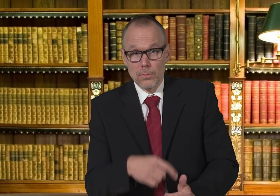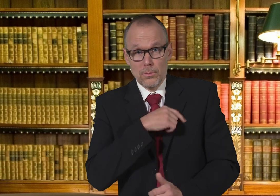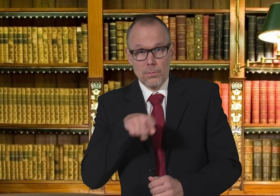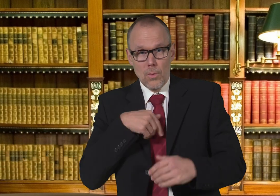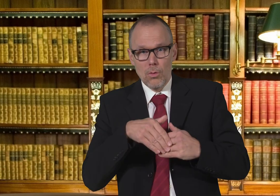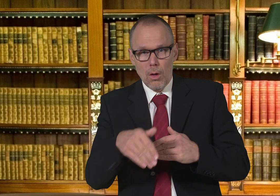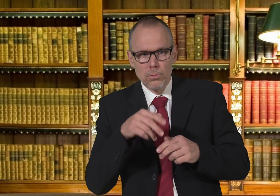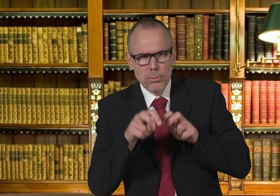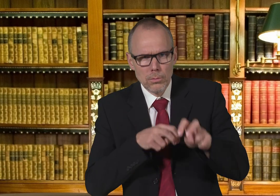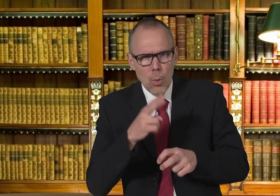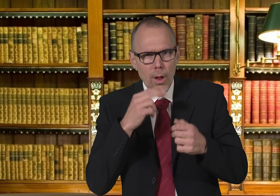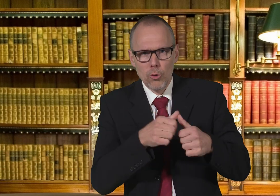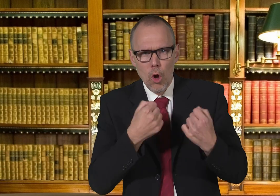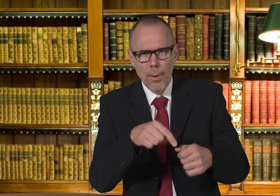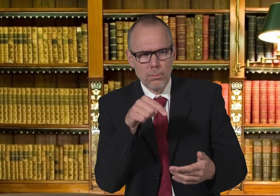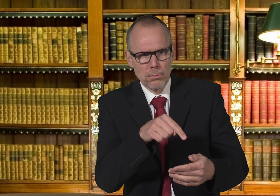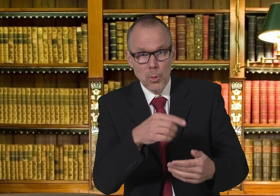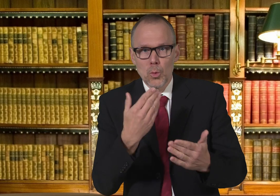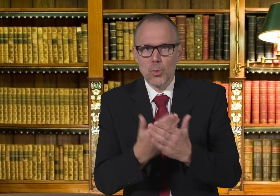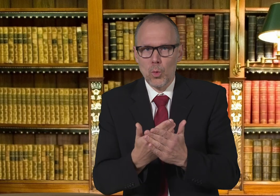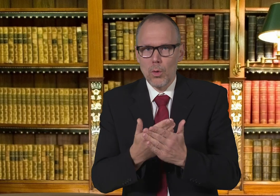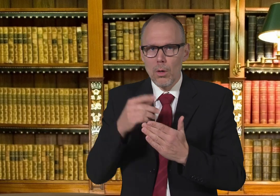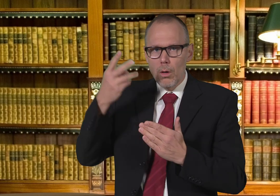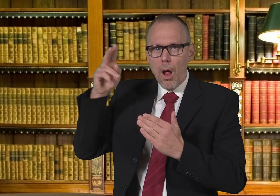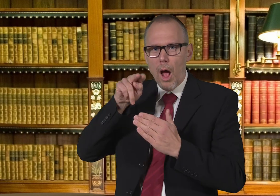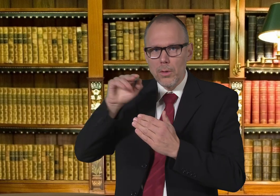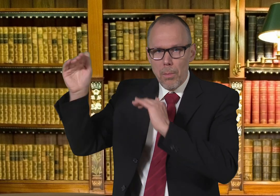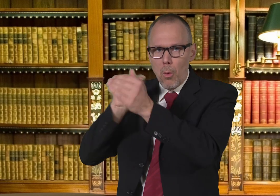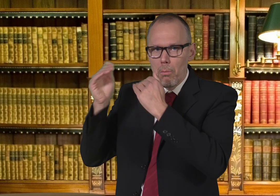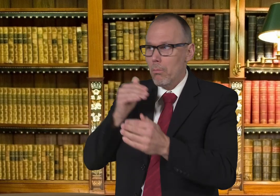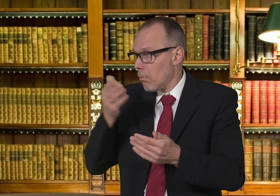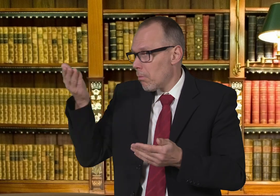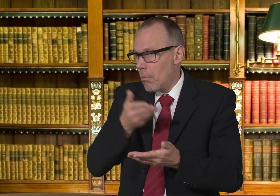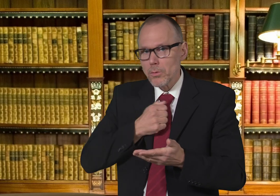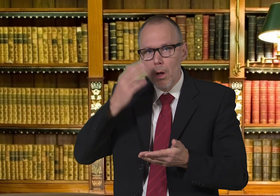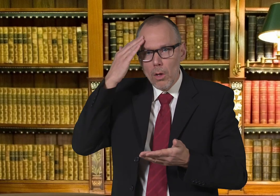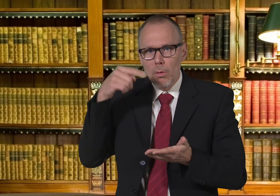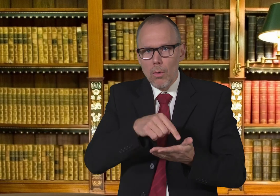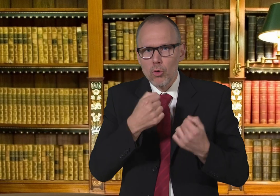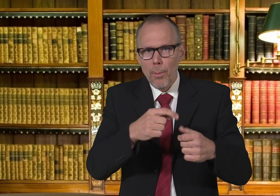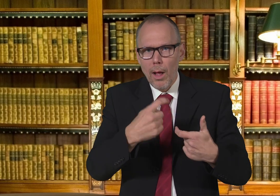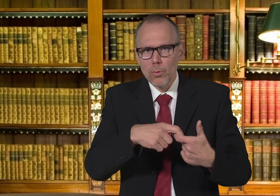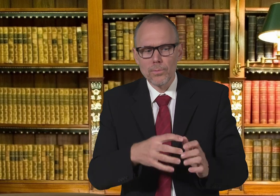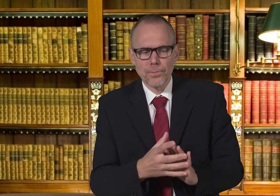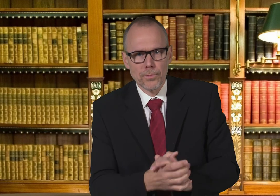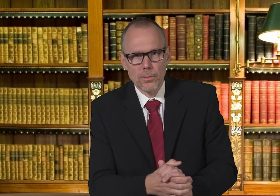Tässä ohjelmassa tutkimme Kuurojen Liiton toimintaa - saamamme katsojapalautteen perusteella ja selvitämme, -